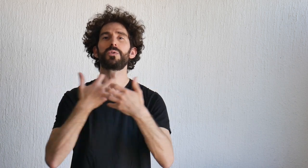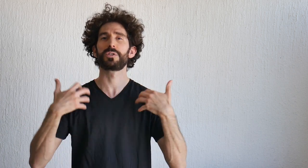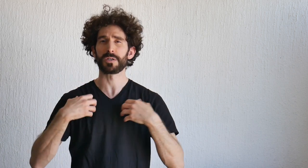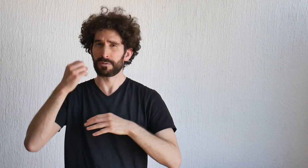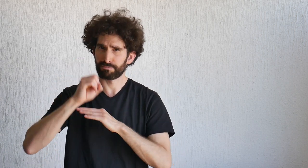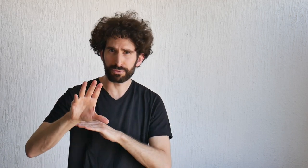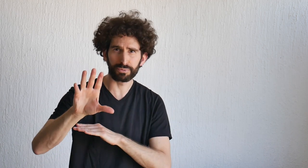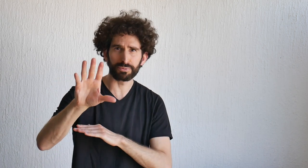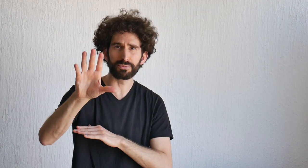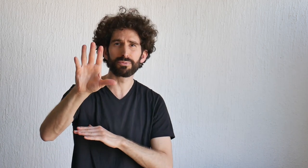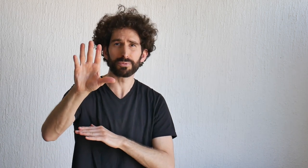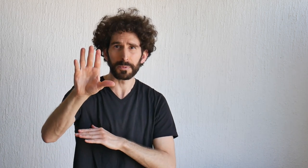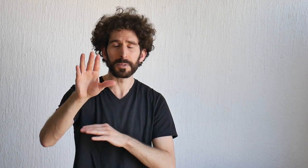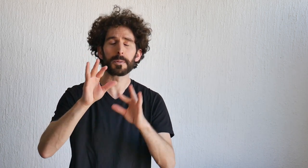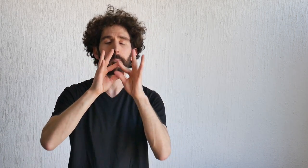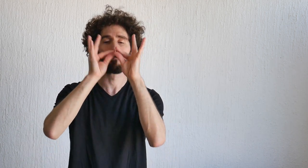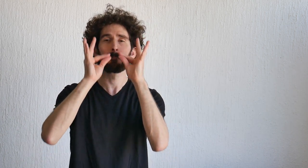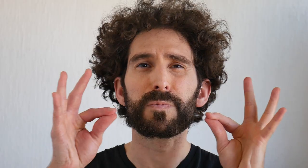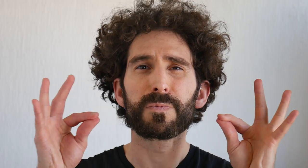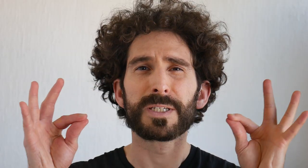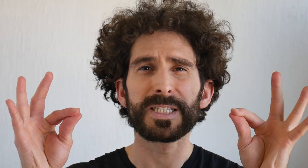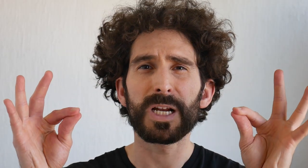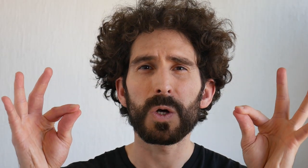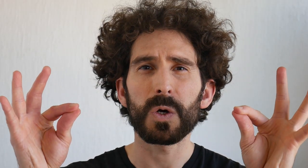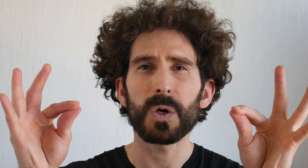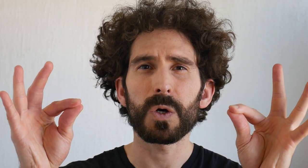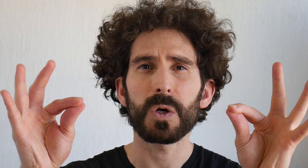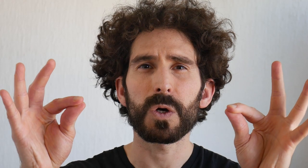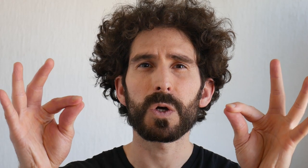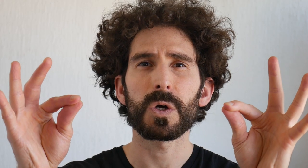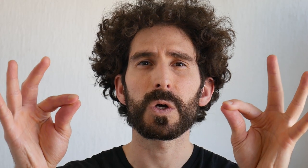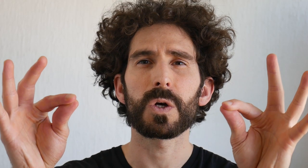de la vidéo de ViruScience, silence...